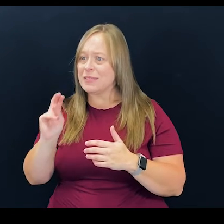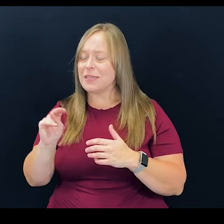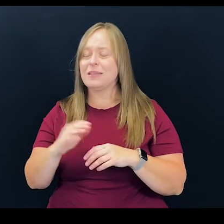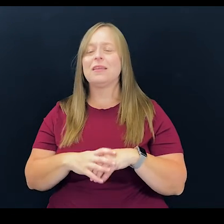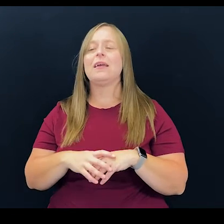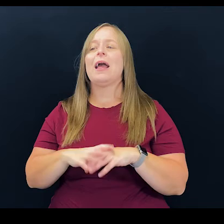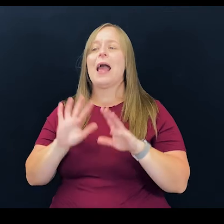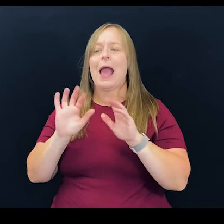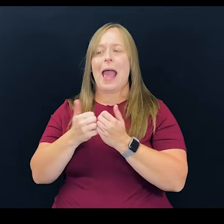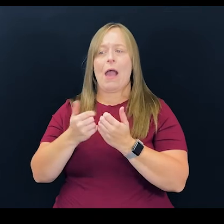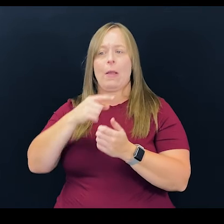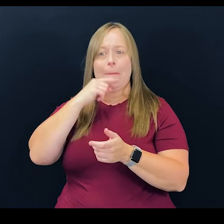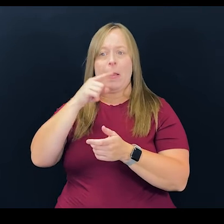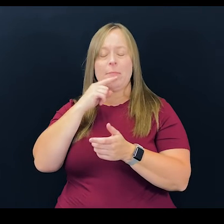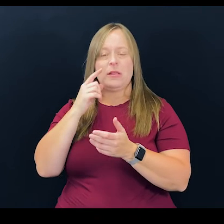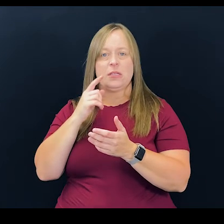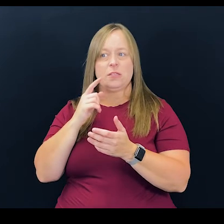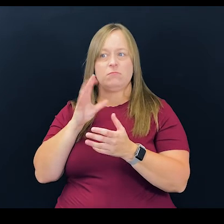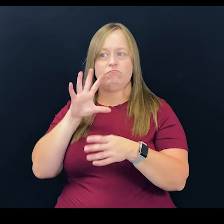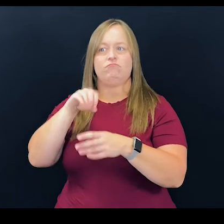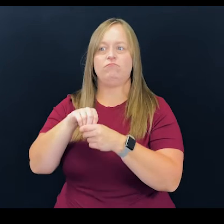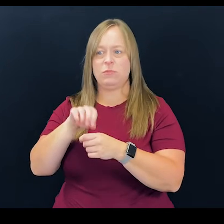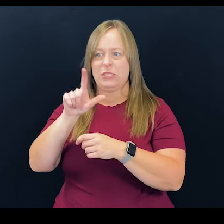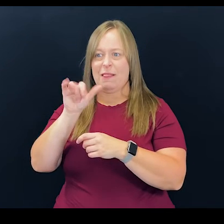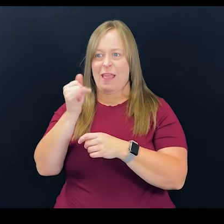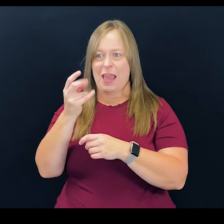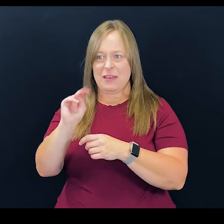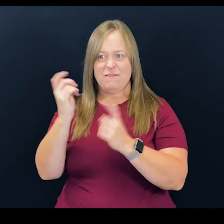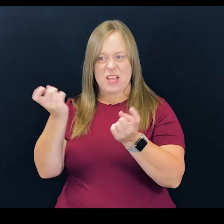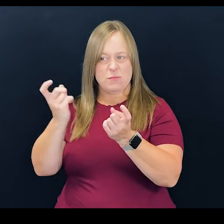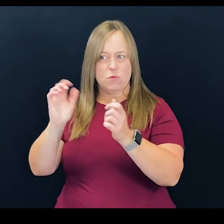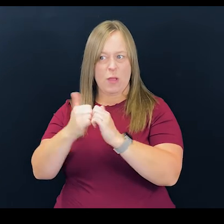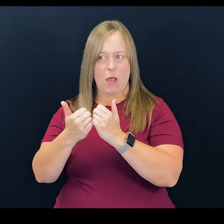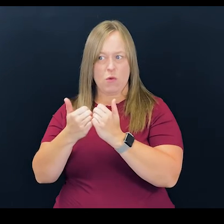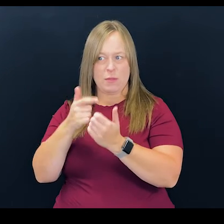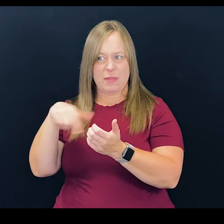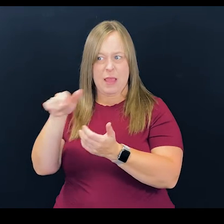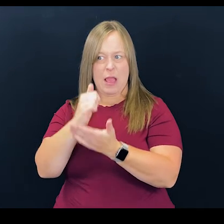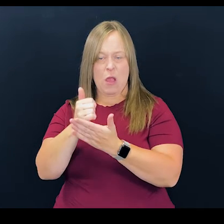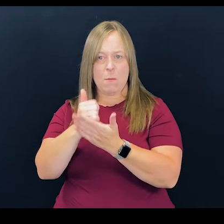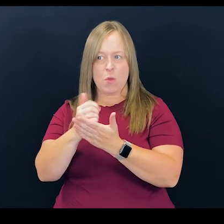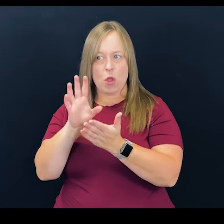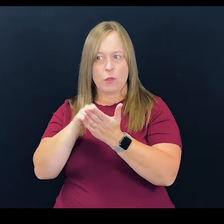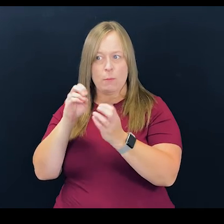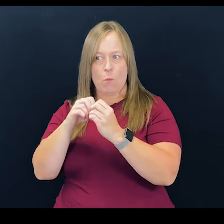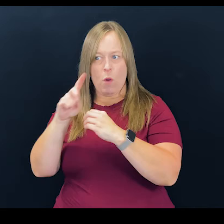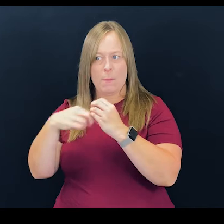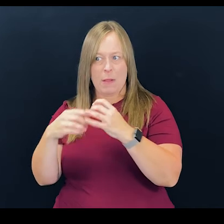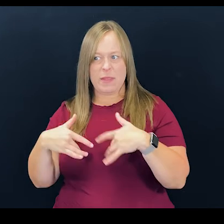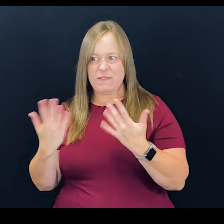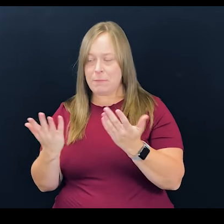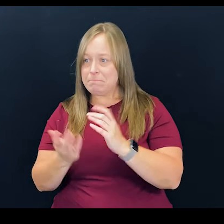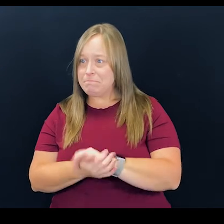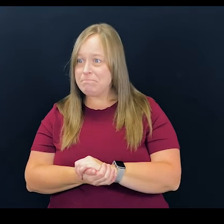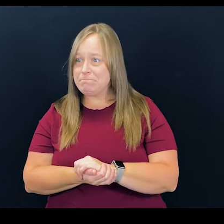También, Nelson, ¿cómo puede el público aportar al LatinFest? Y, ¿cómo puede la gente aprender más sobre este evento?